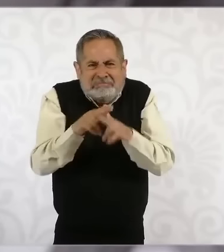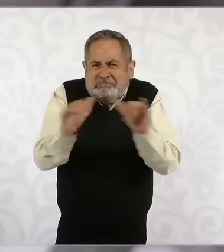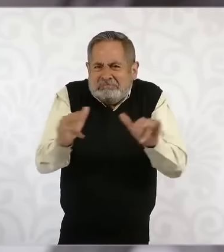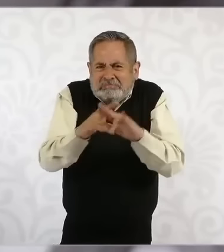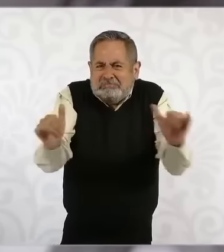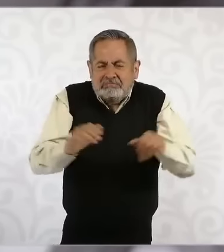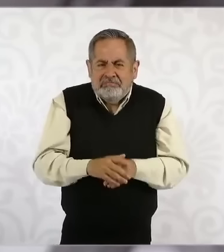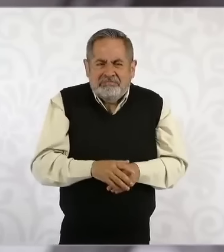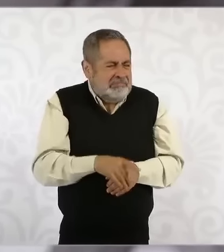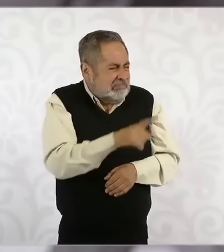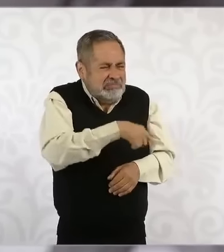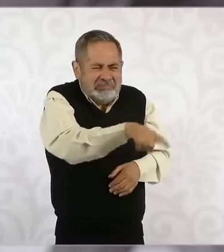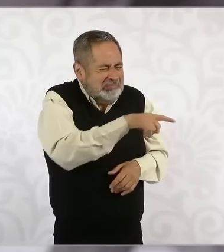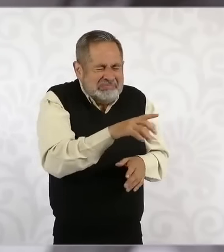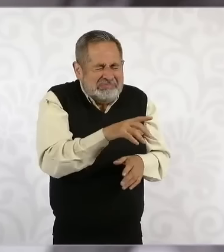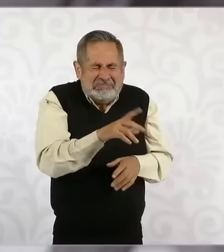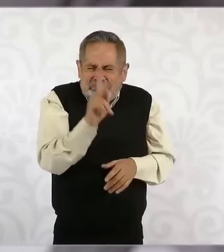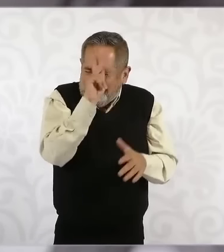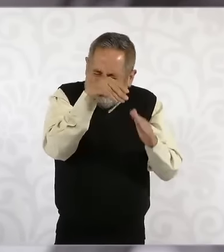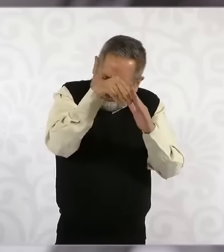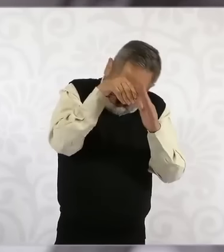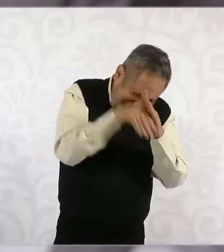No puede salir nada de ahí más que porquería.